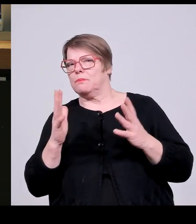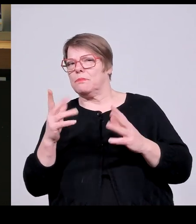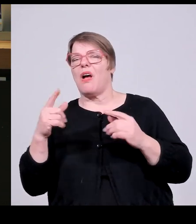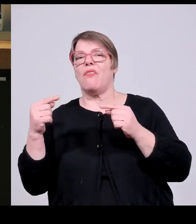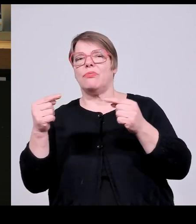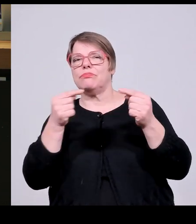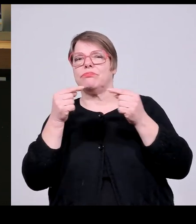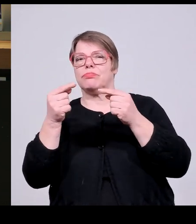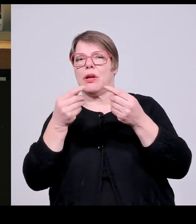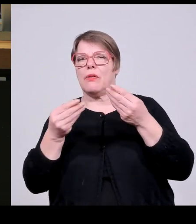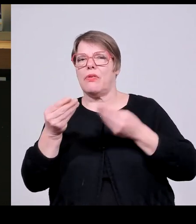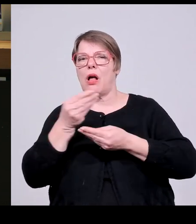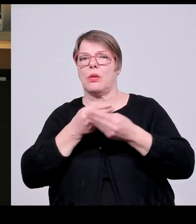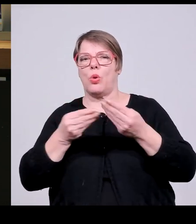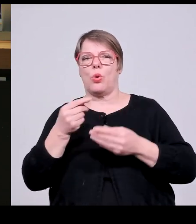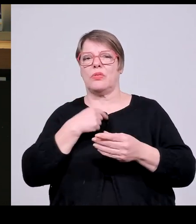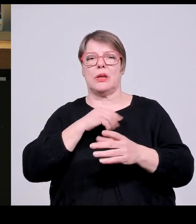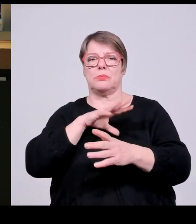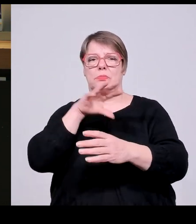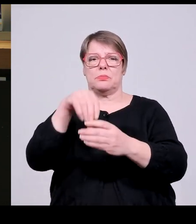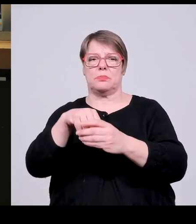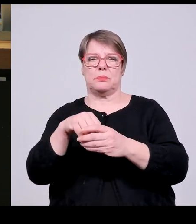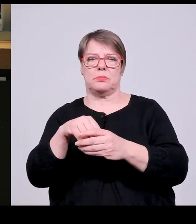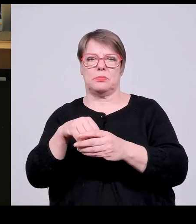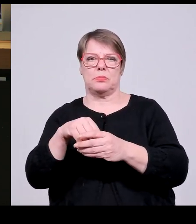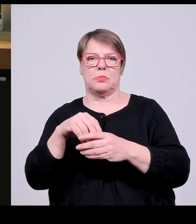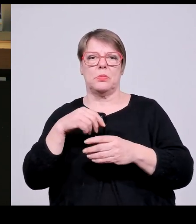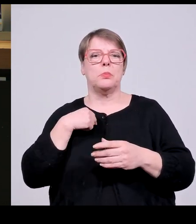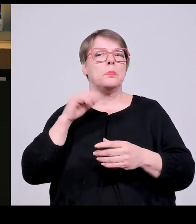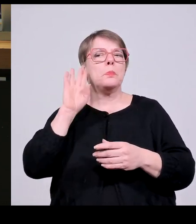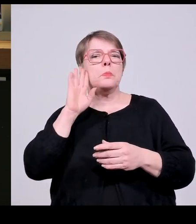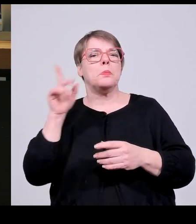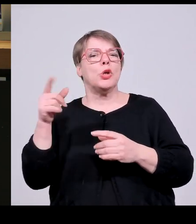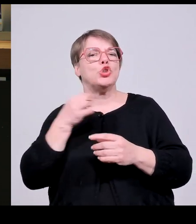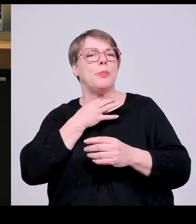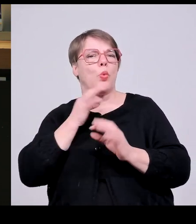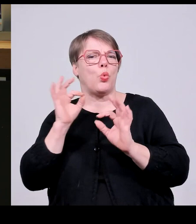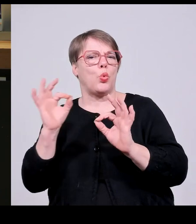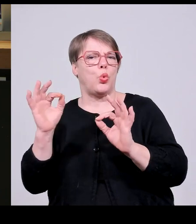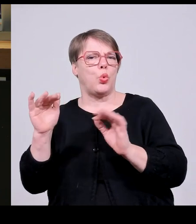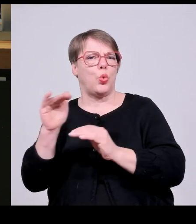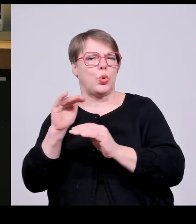für das Hohe Haus. Dem werden wir uns in keiner Art und Weise versperren. Allerdings